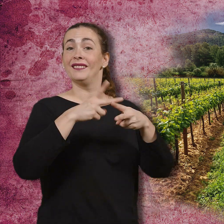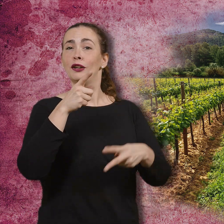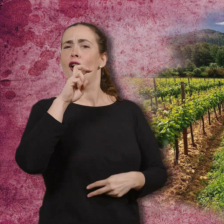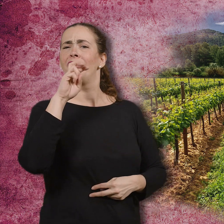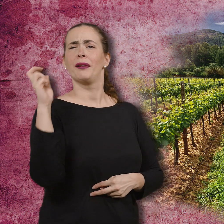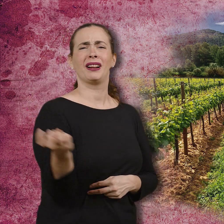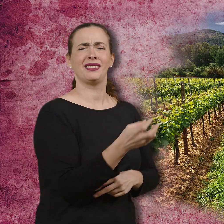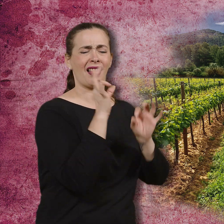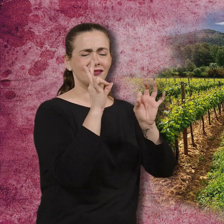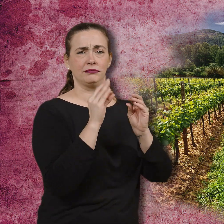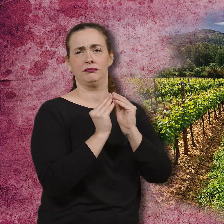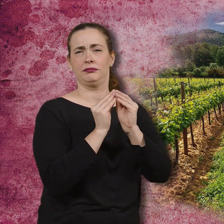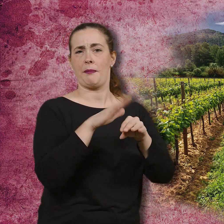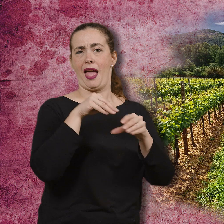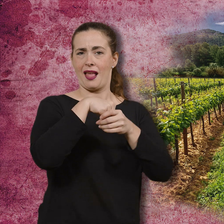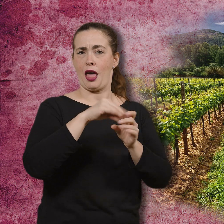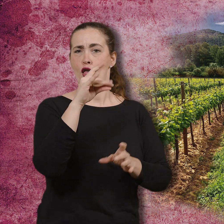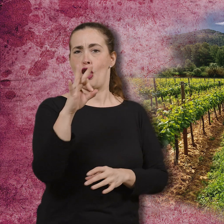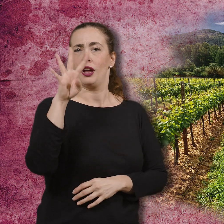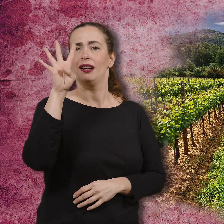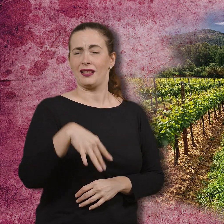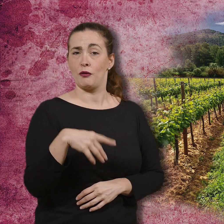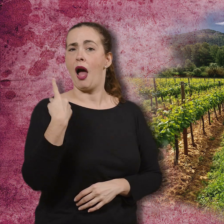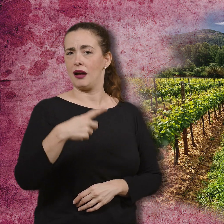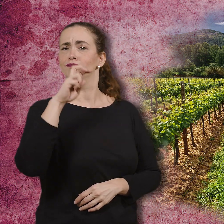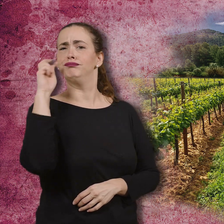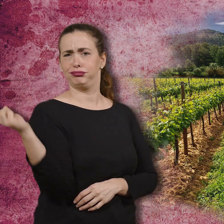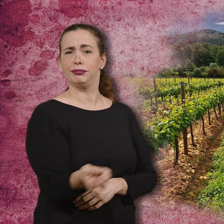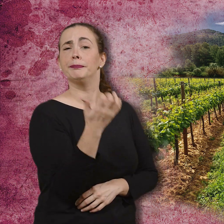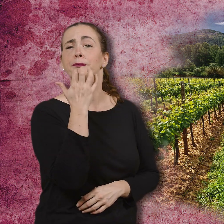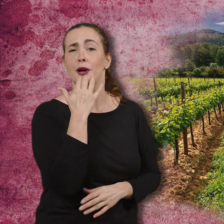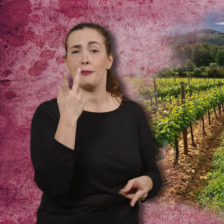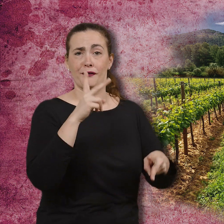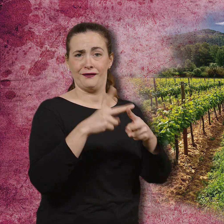Entre la diversitat de vins que es produeixen a la DO Catalunya trobem: